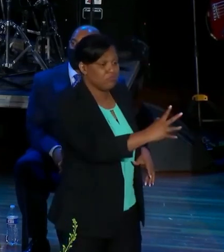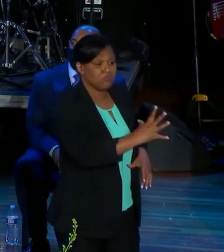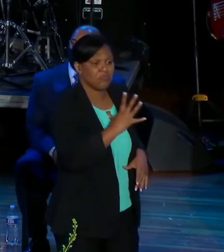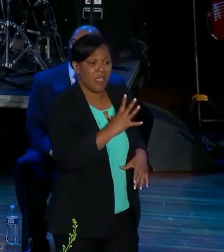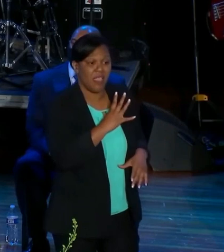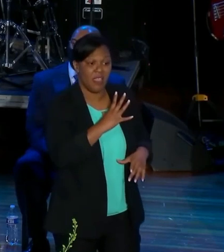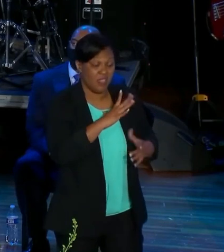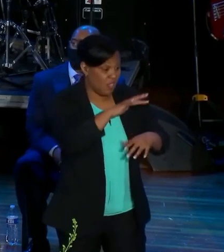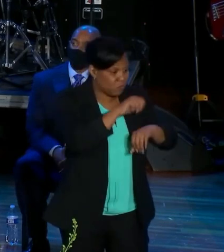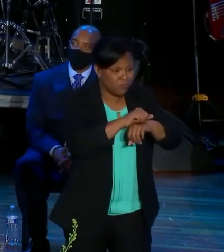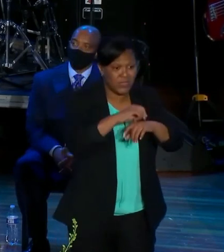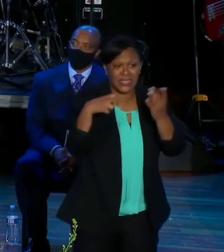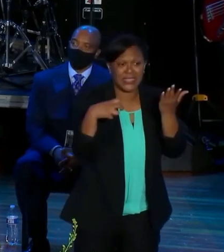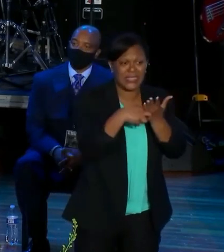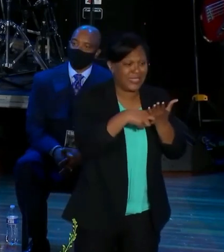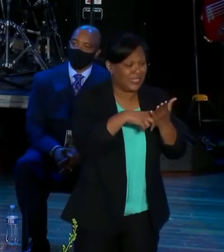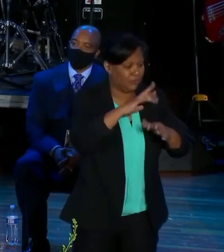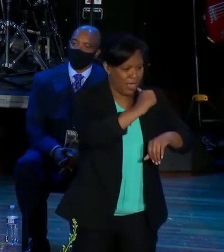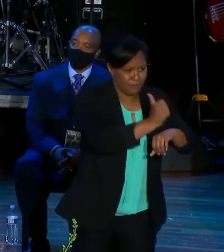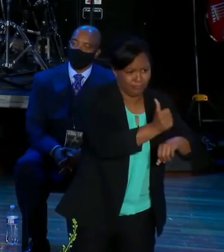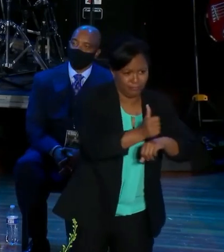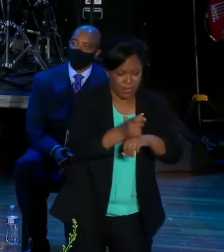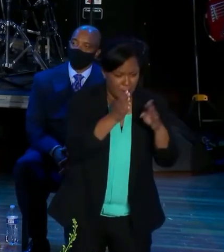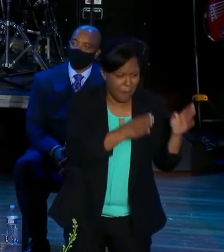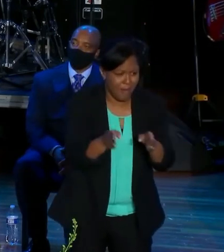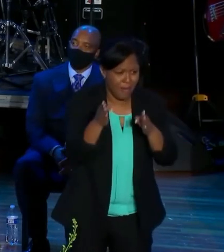Robert Smith sa:"Oroa dig inte för kostnaderna för begravningen "